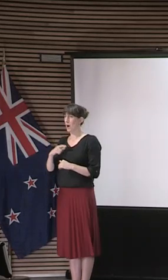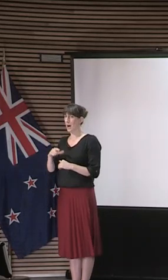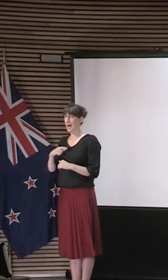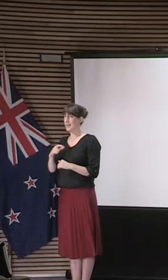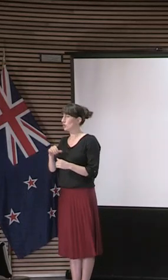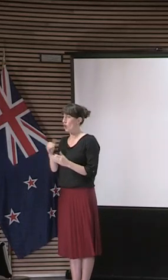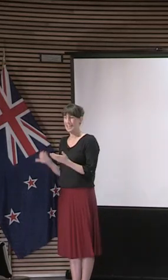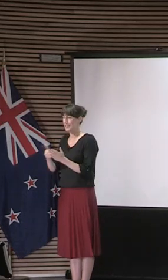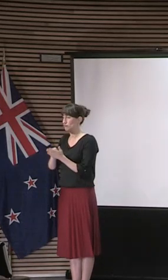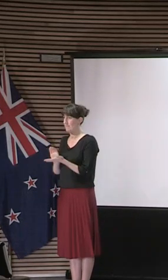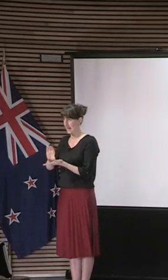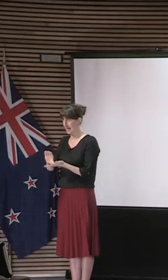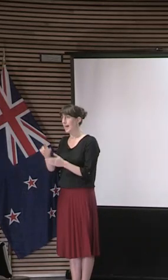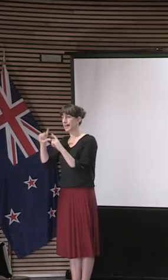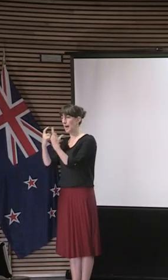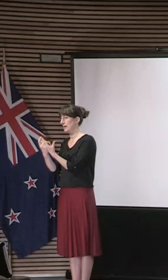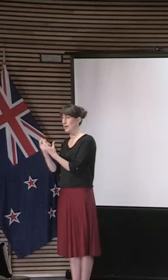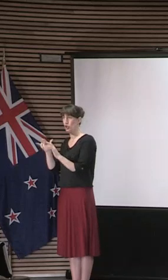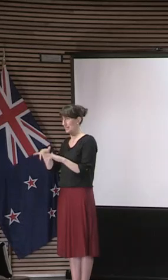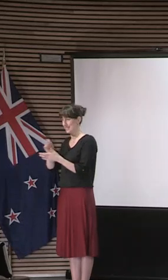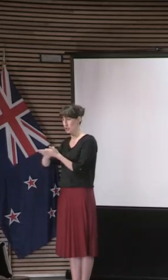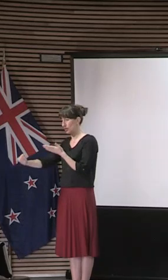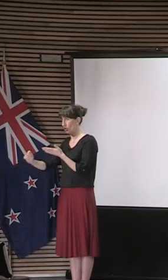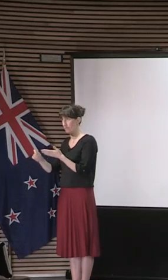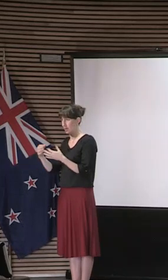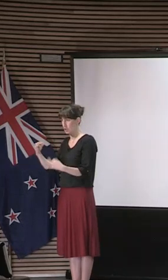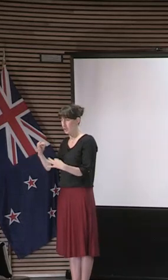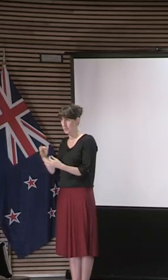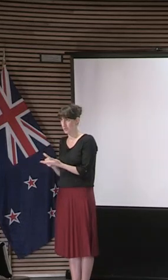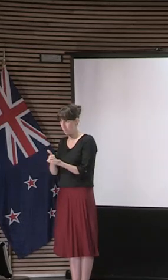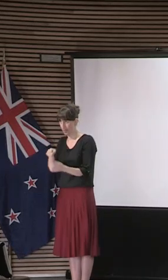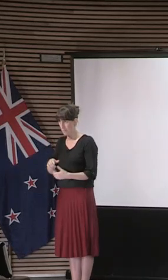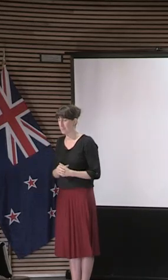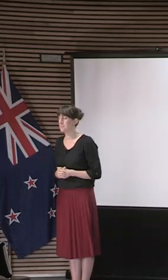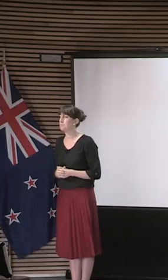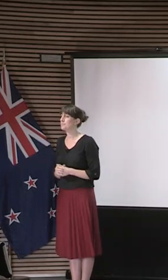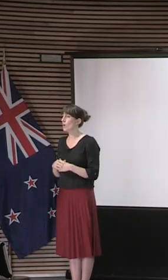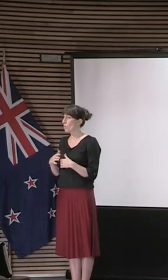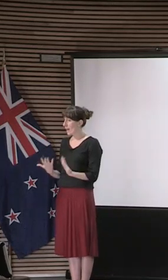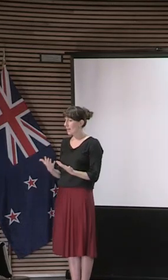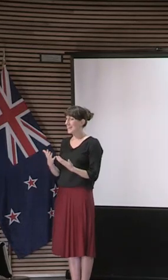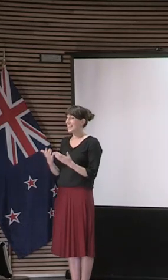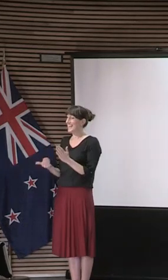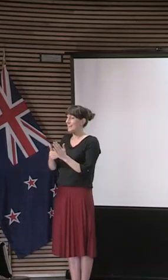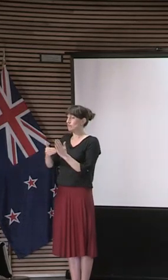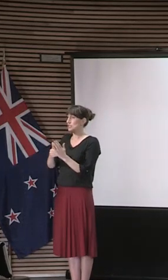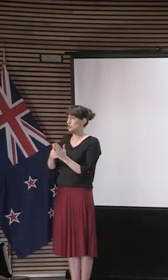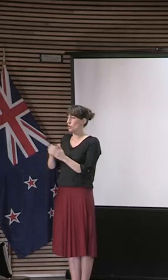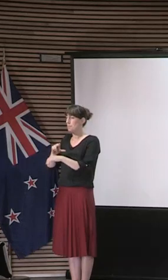whakamatautauranga apopo kei te tupu i roto i era - kei te whakahaerehia te whakamatautau